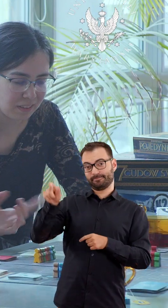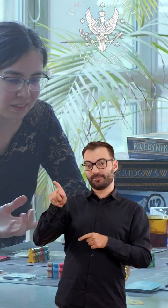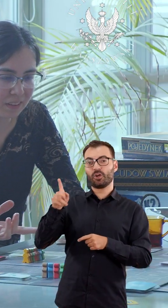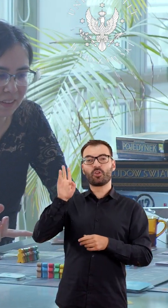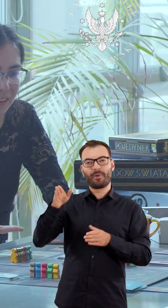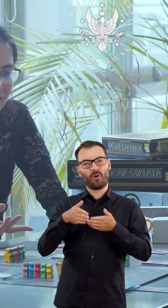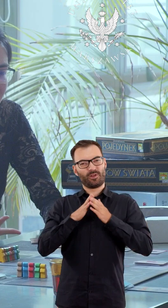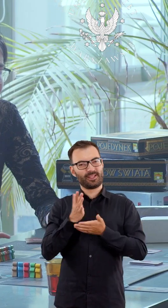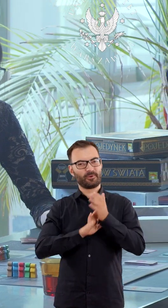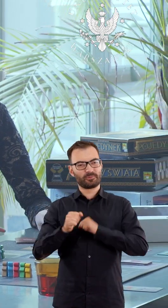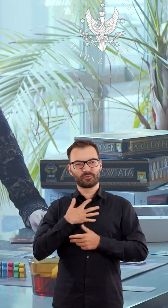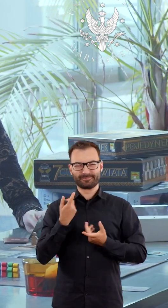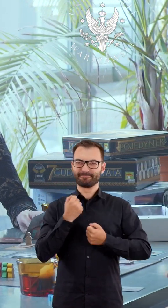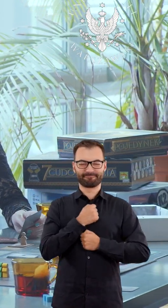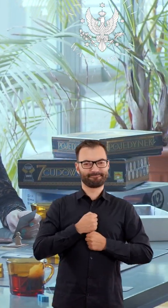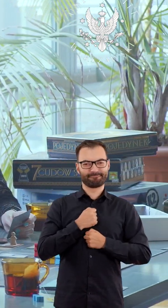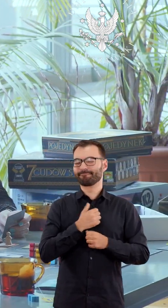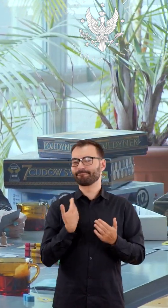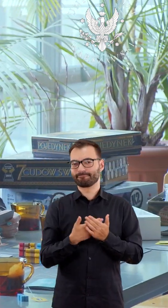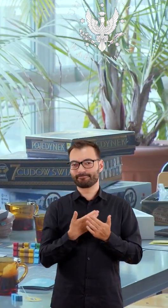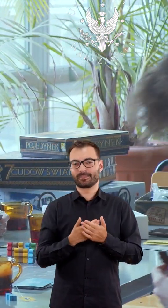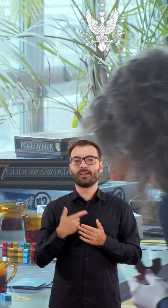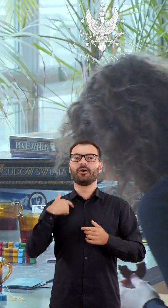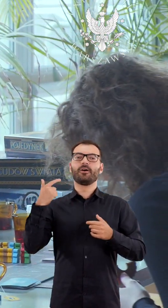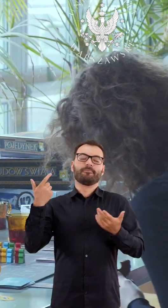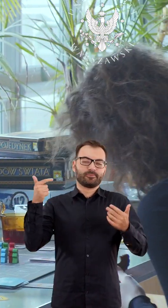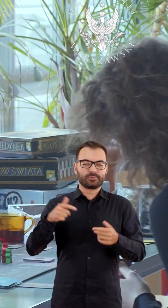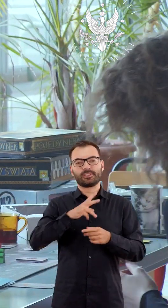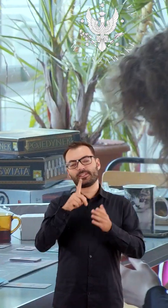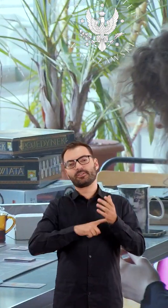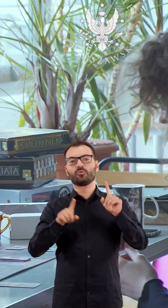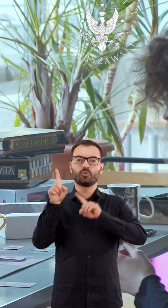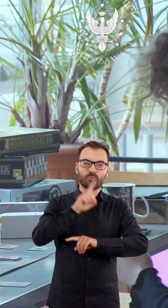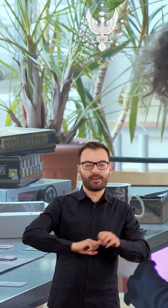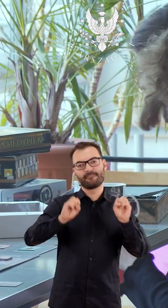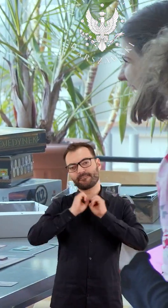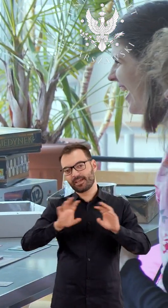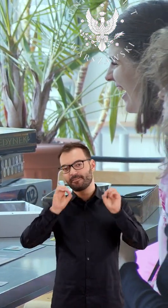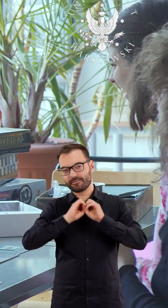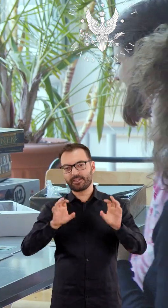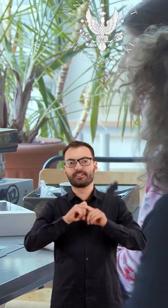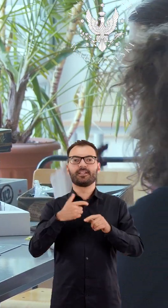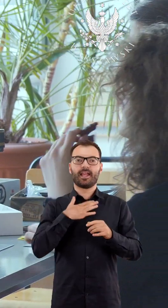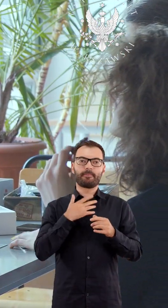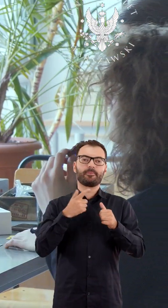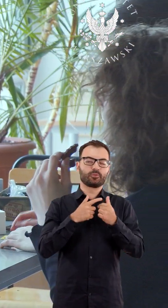która ma taką niepełnosprawność, ponieważ każde tłumaczenie, każde objaśnienie owej niepełnosprawności